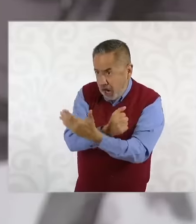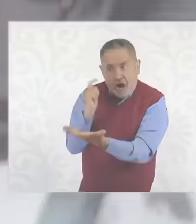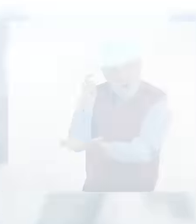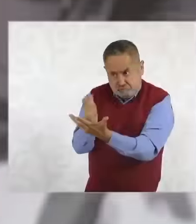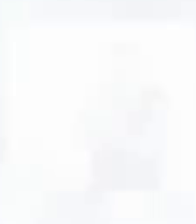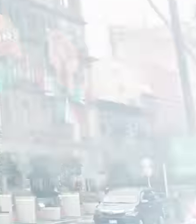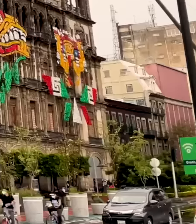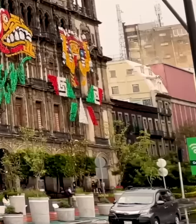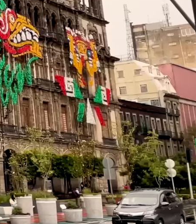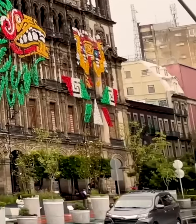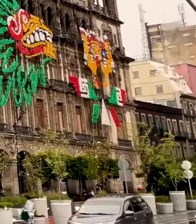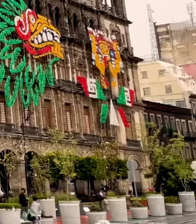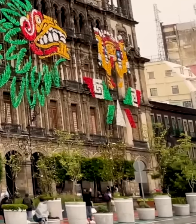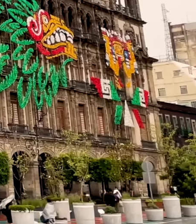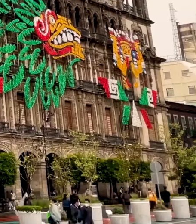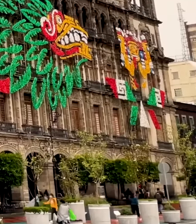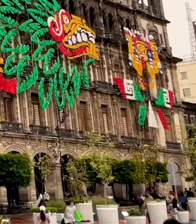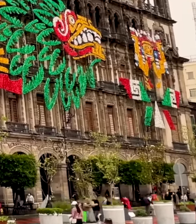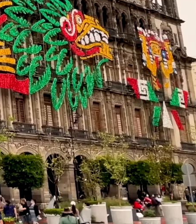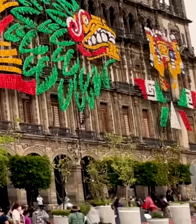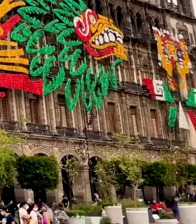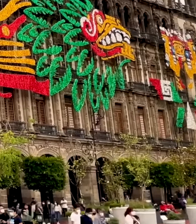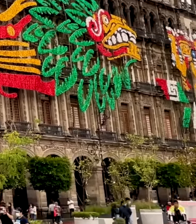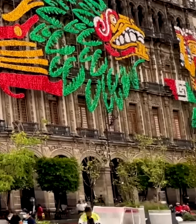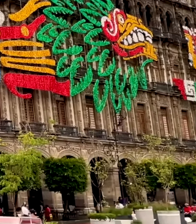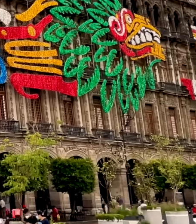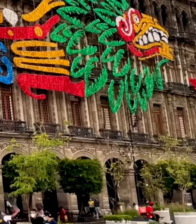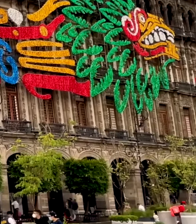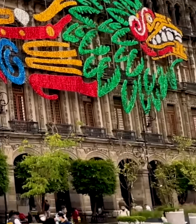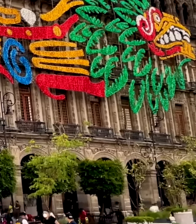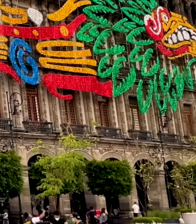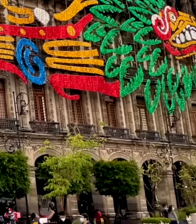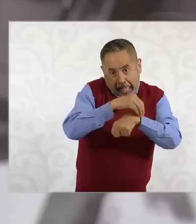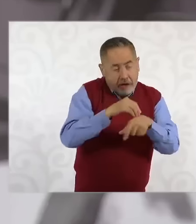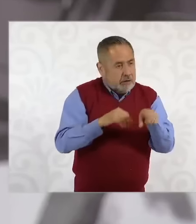Con la claridad que caracteriza [música] a la voz de nuestro país, la mandataria sentenció. El que